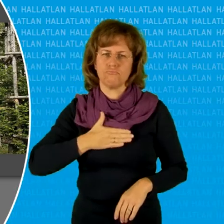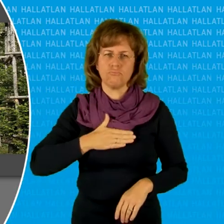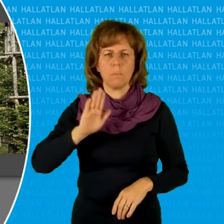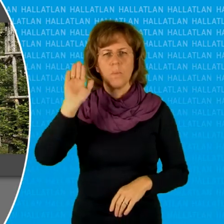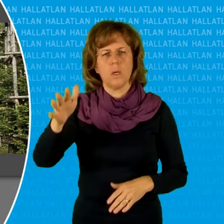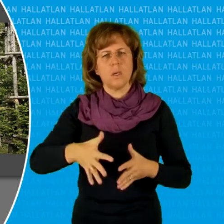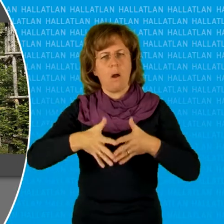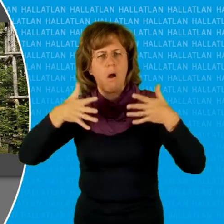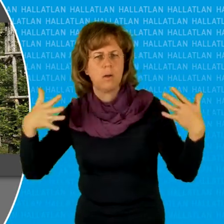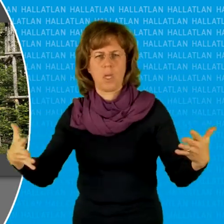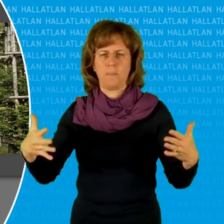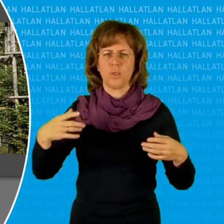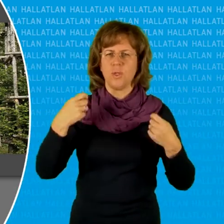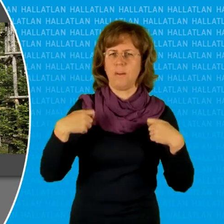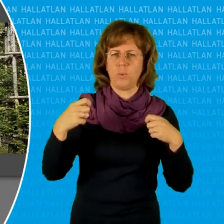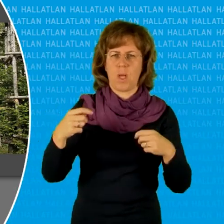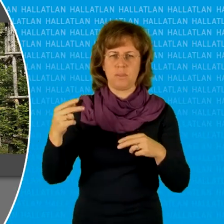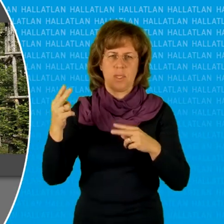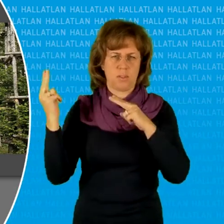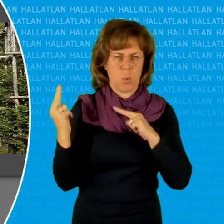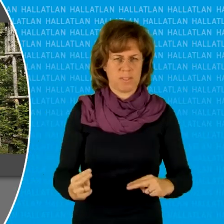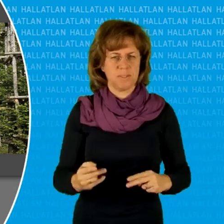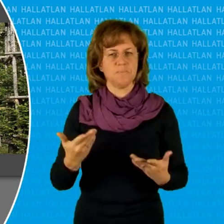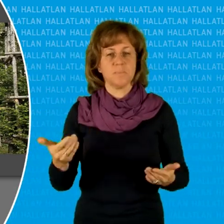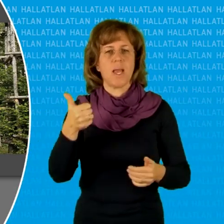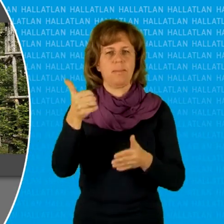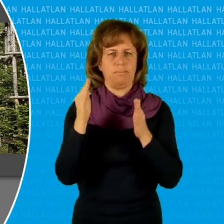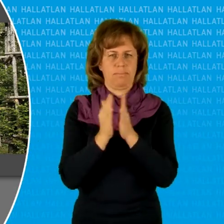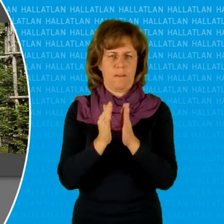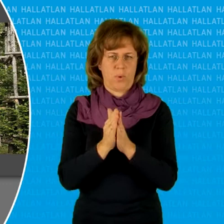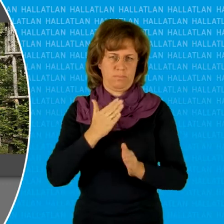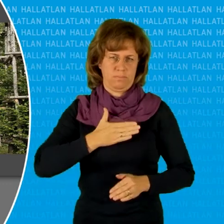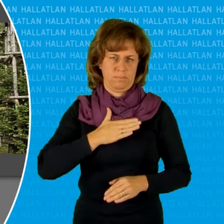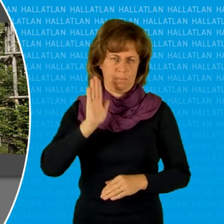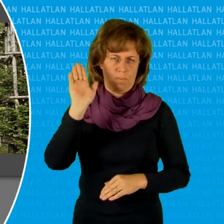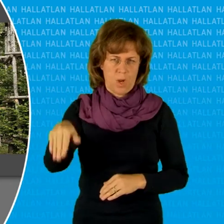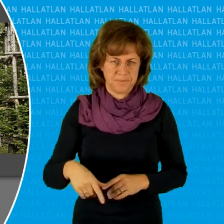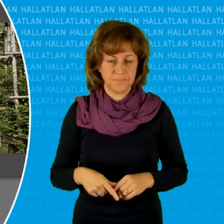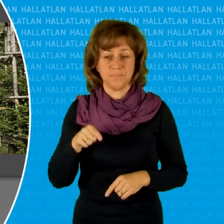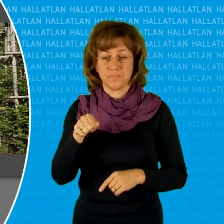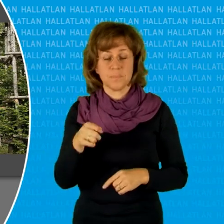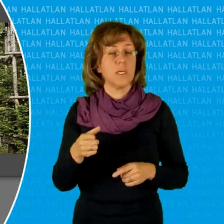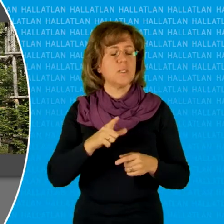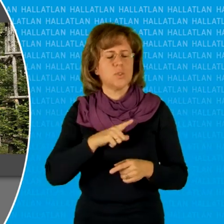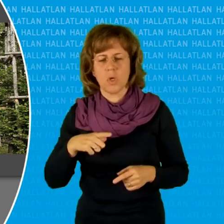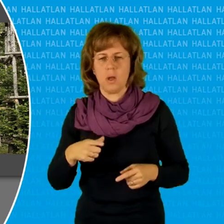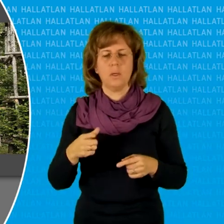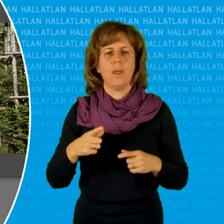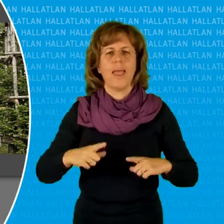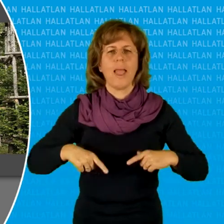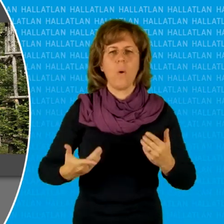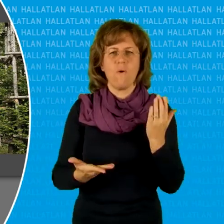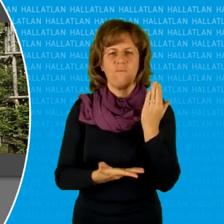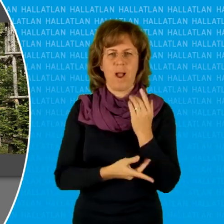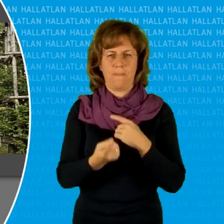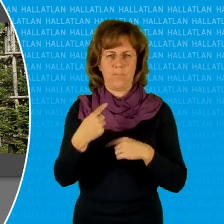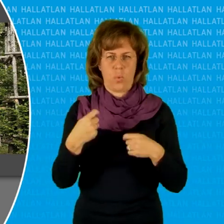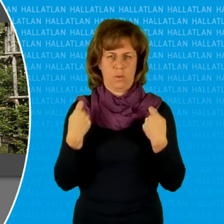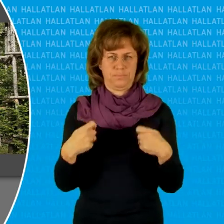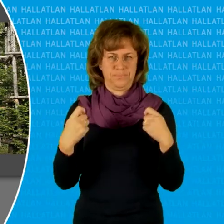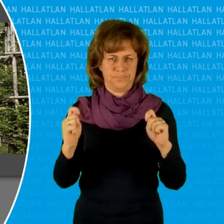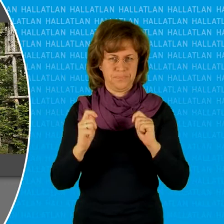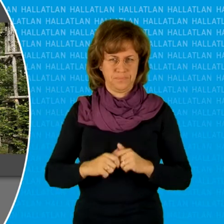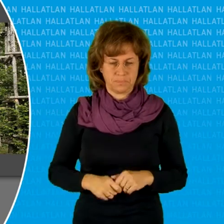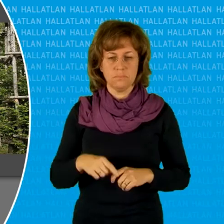hogy szeretne egy nagyszabású, organikus épületet létrehozni, egy katedrálist, amely kizárólag élő fákból áll.